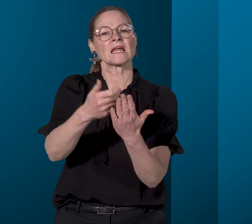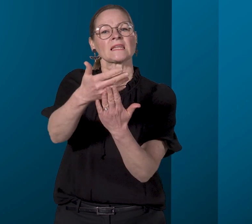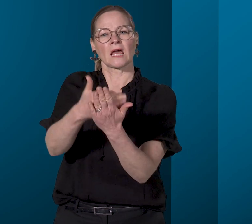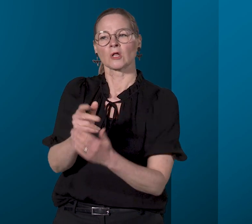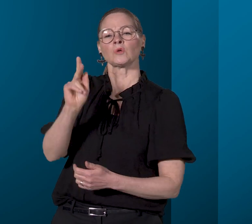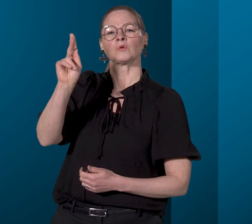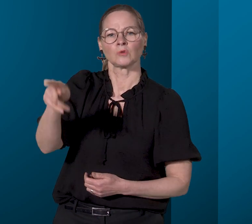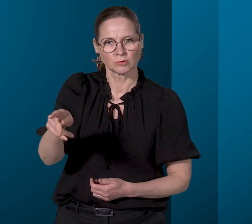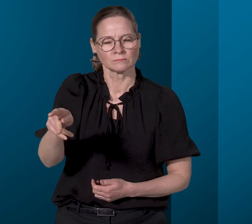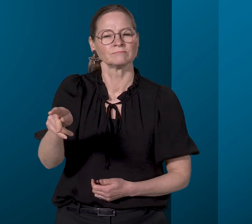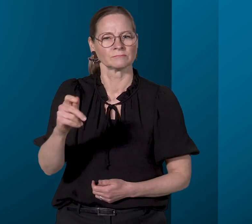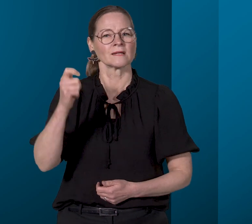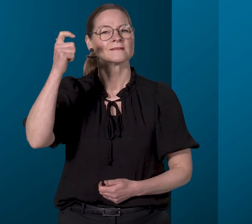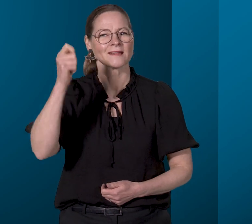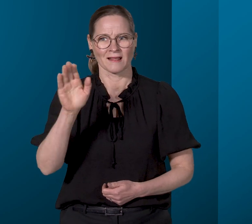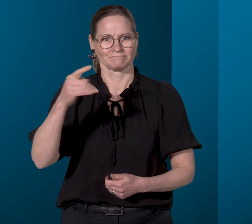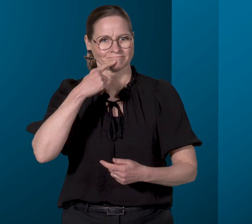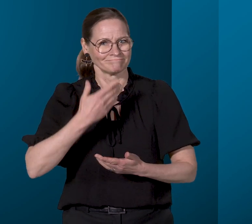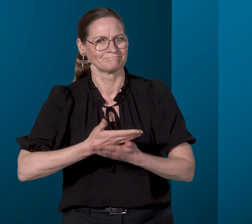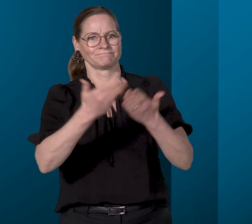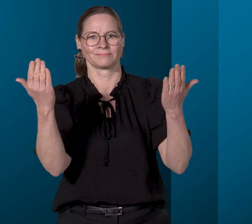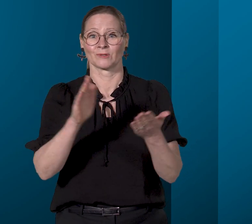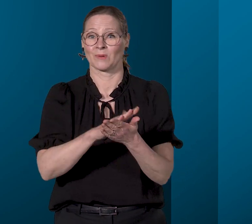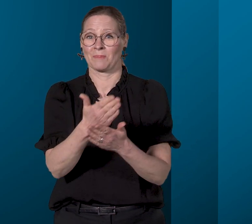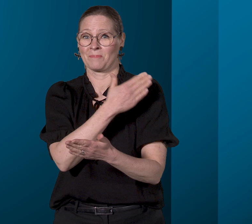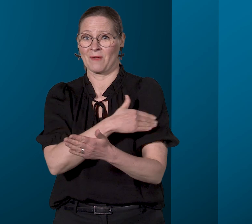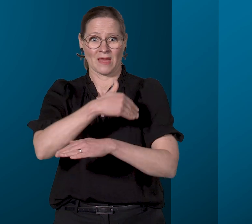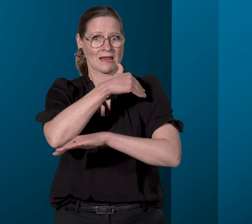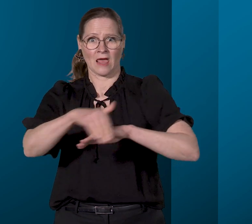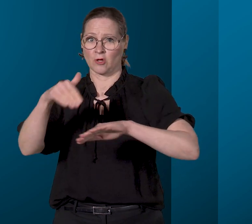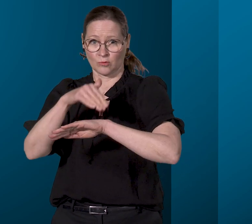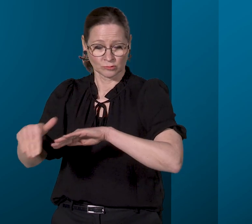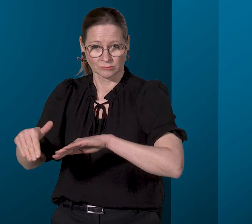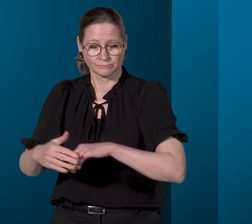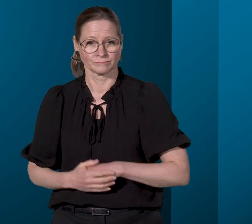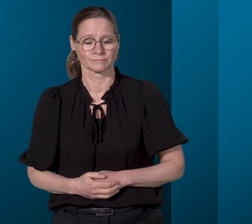kirjallisen kysymyksen Kelan ilmoittamista rajauksista tulkkauspalveluun.